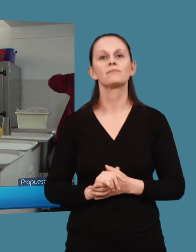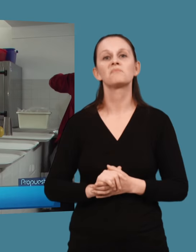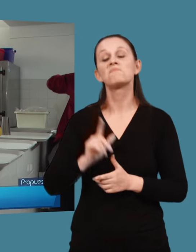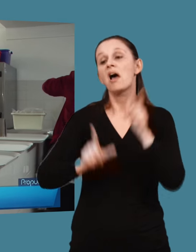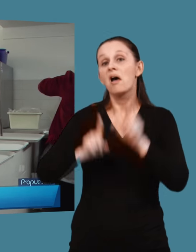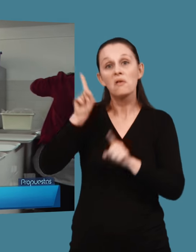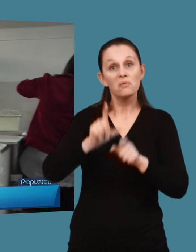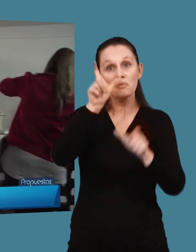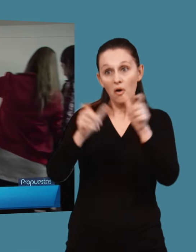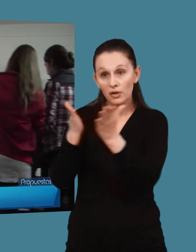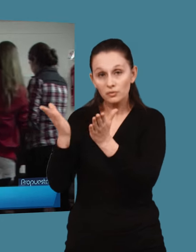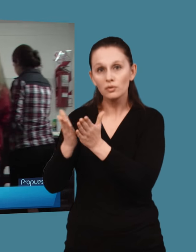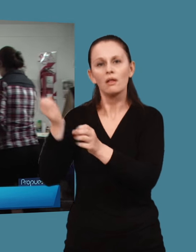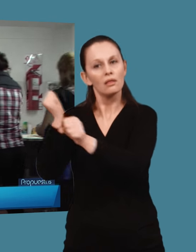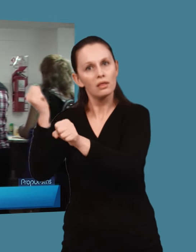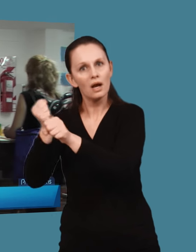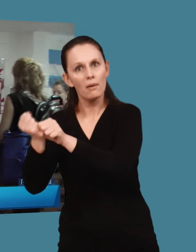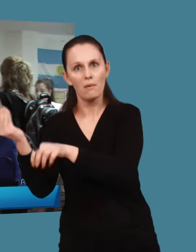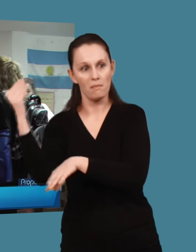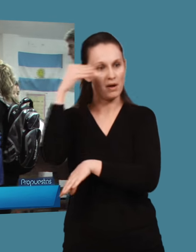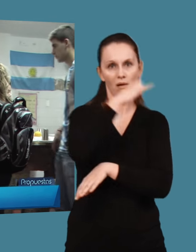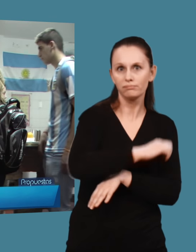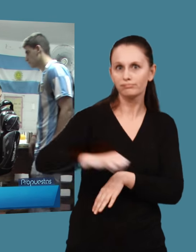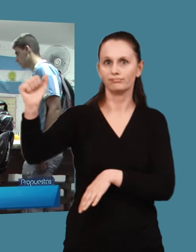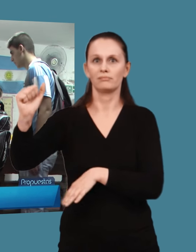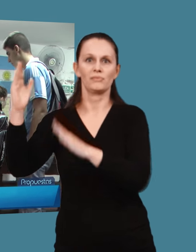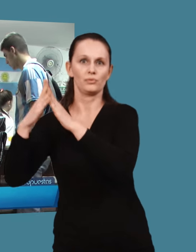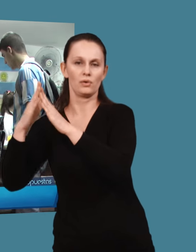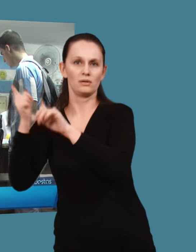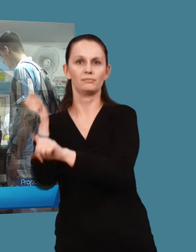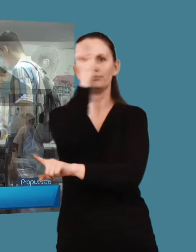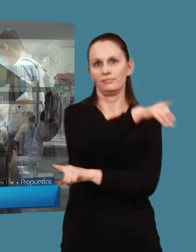Agunos chicos, trabajan, pasan a buscar la vianda y van a su casa para luego ir a la facultad.